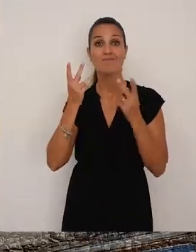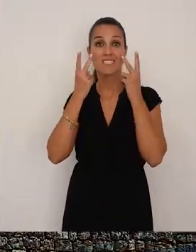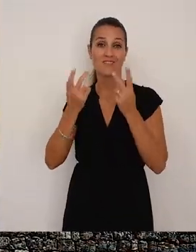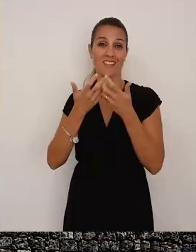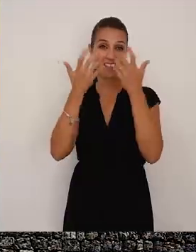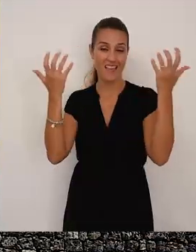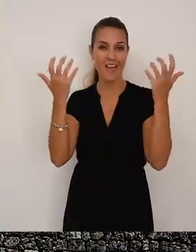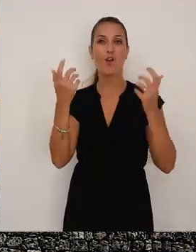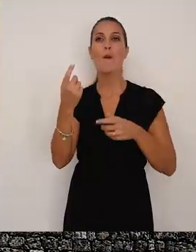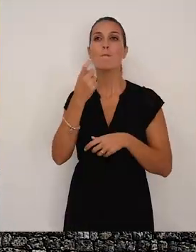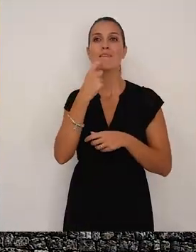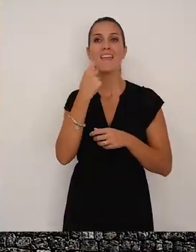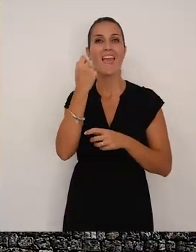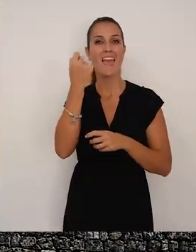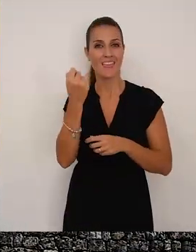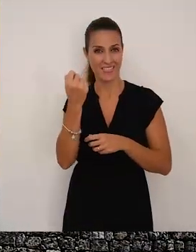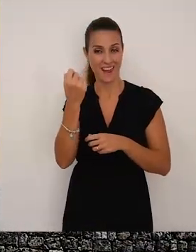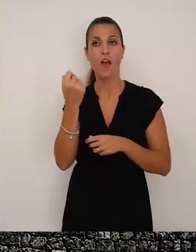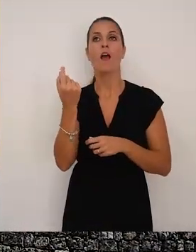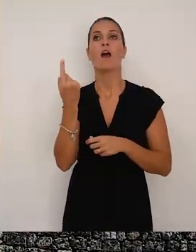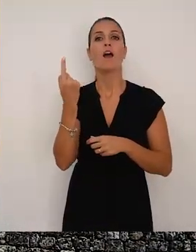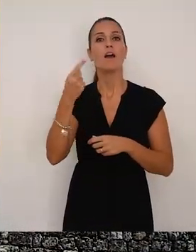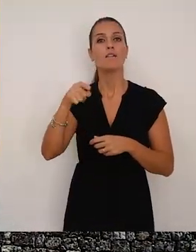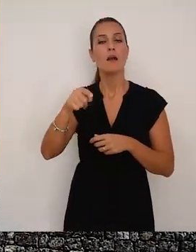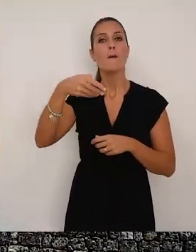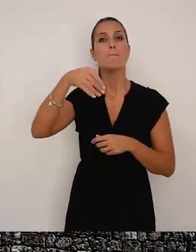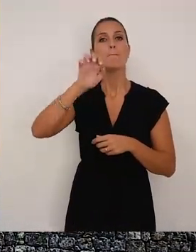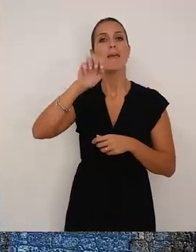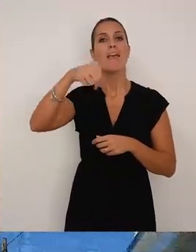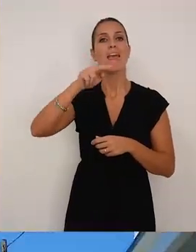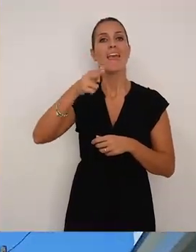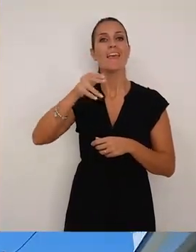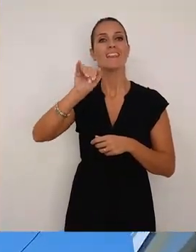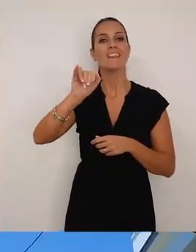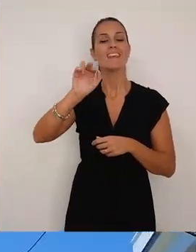come testimoniano le presenze megalitiche, rappresentate dalla fisionomia del Menhir